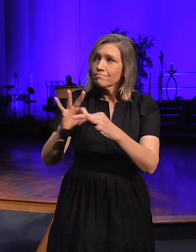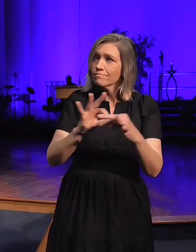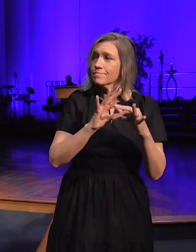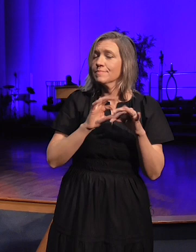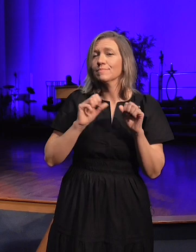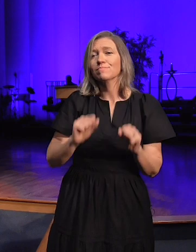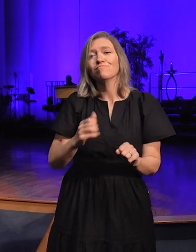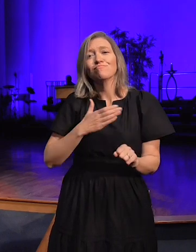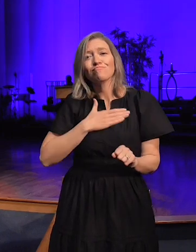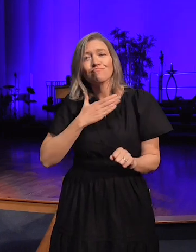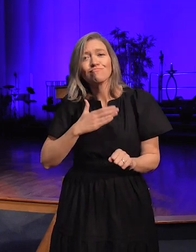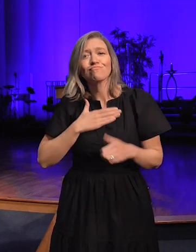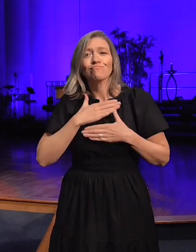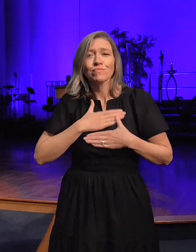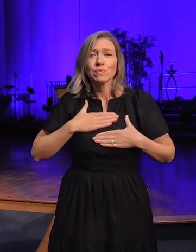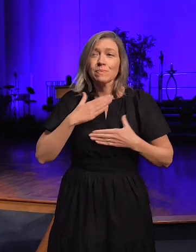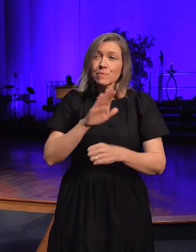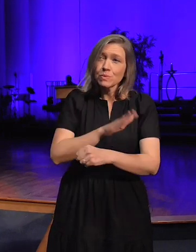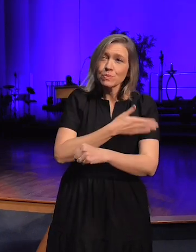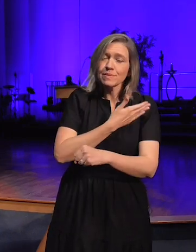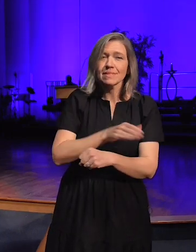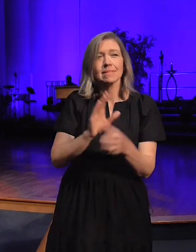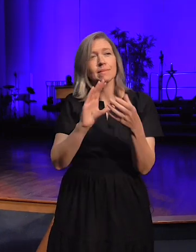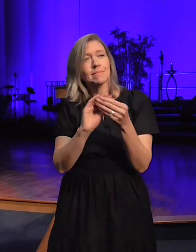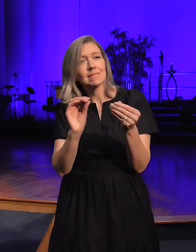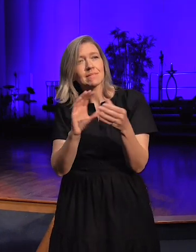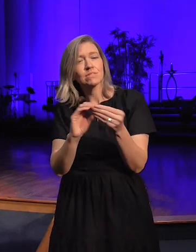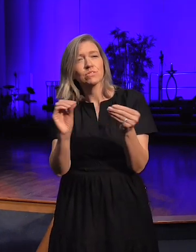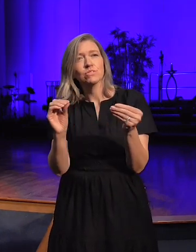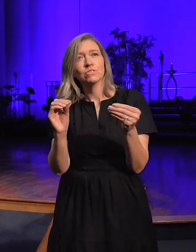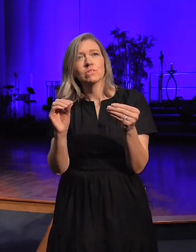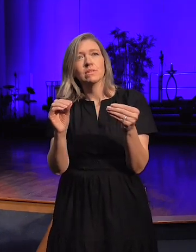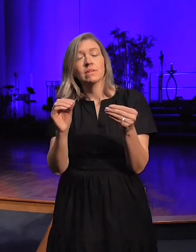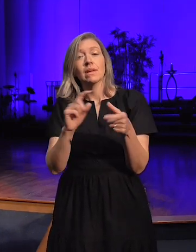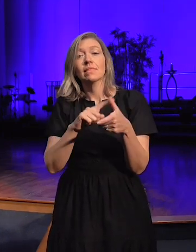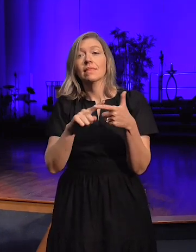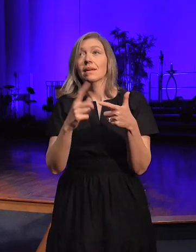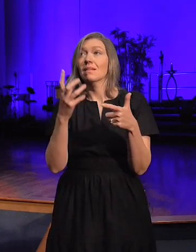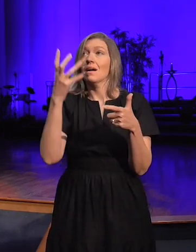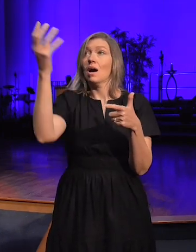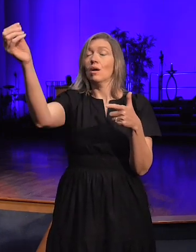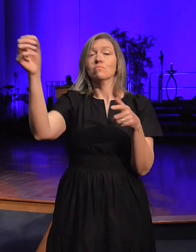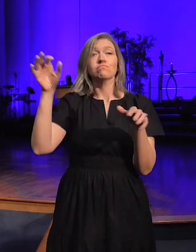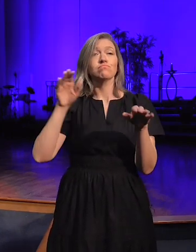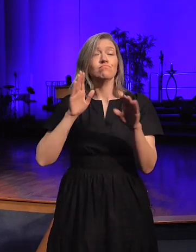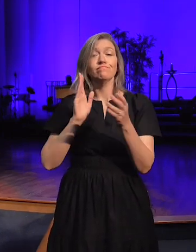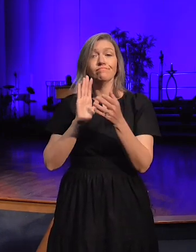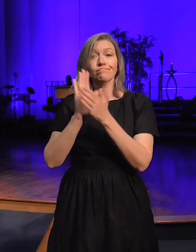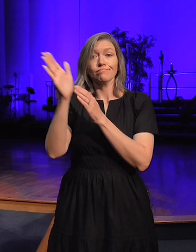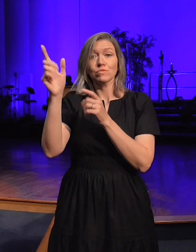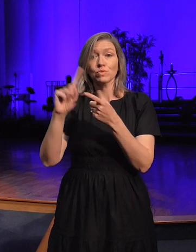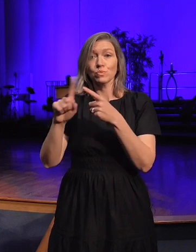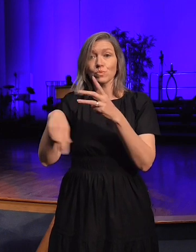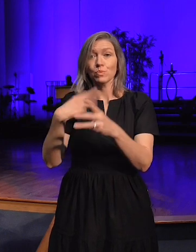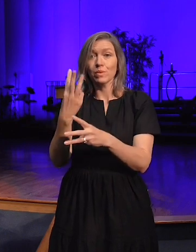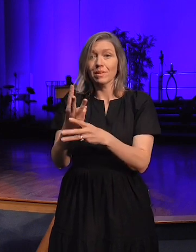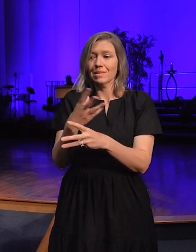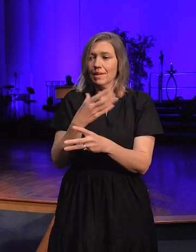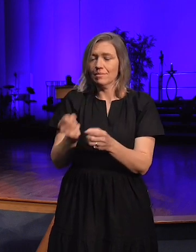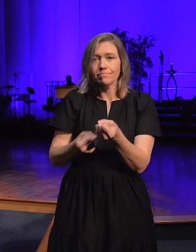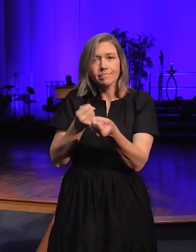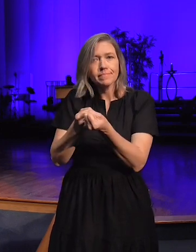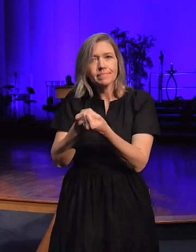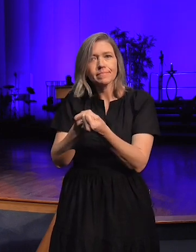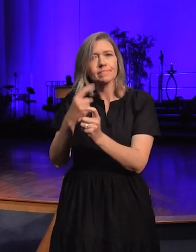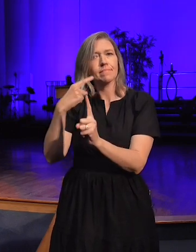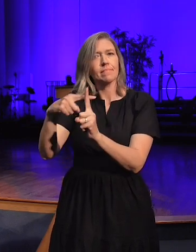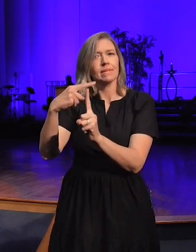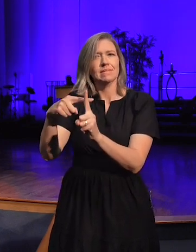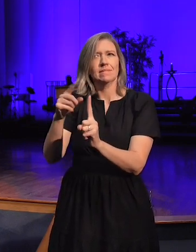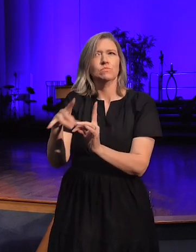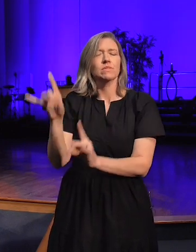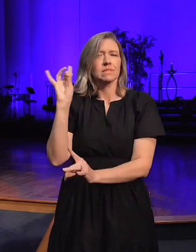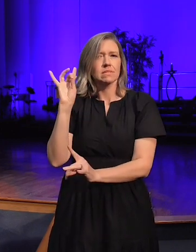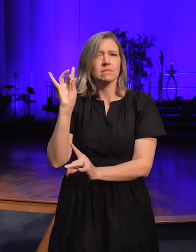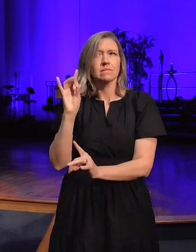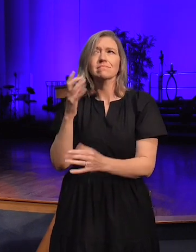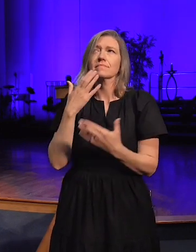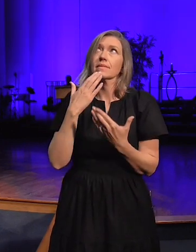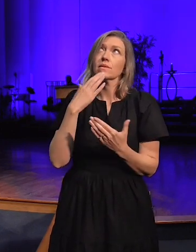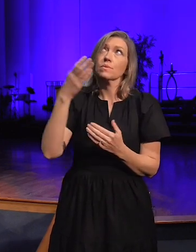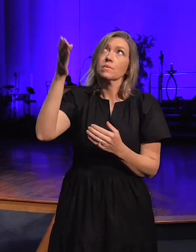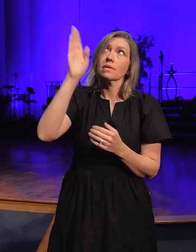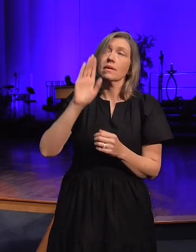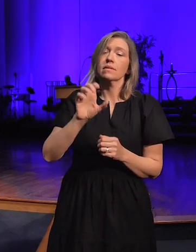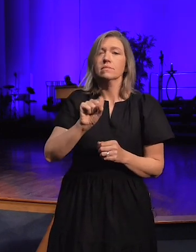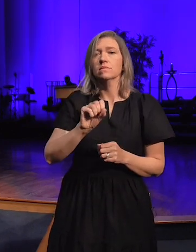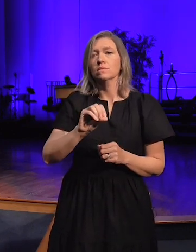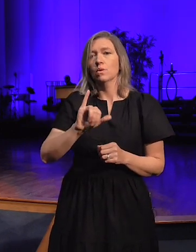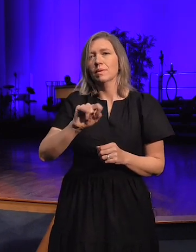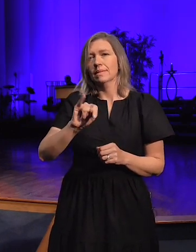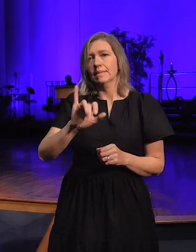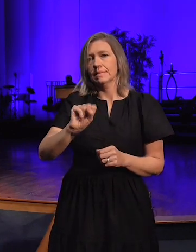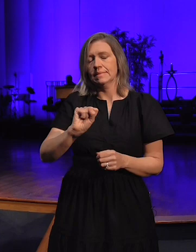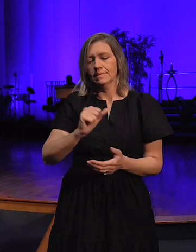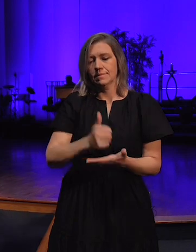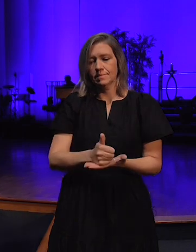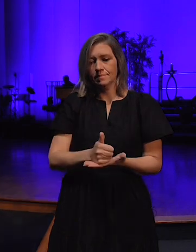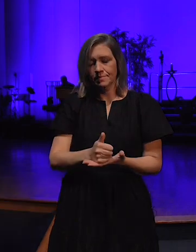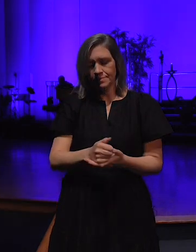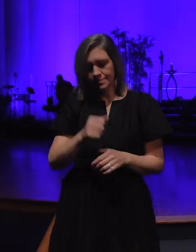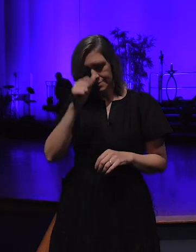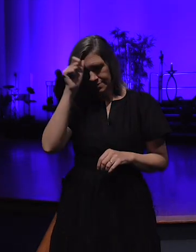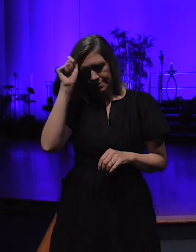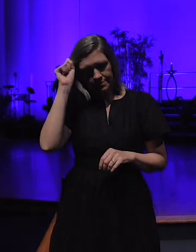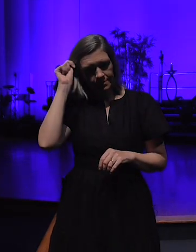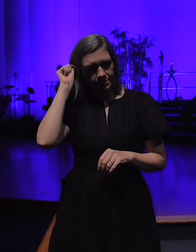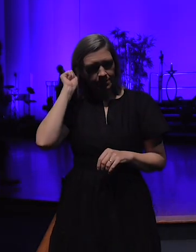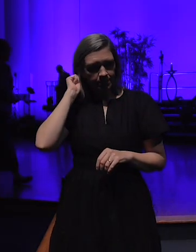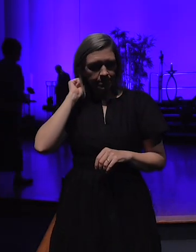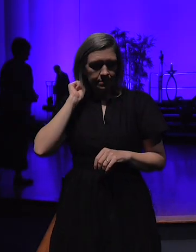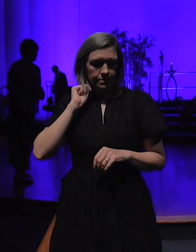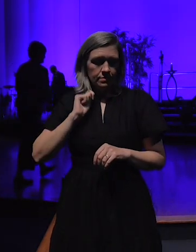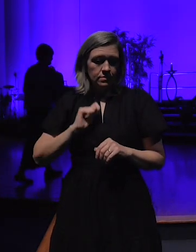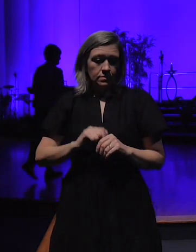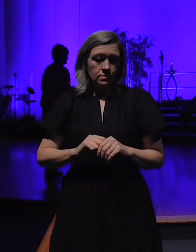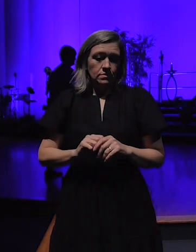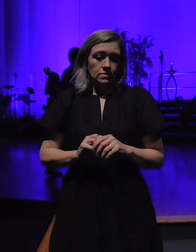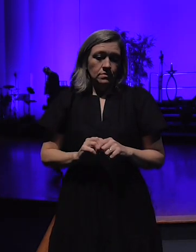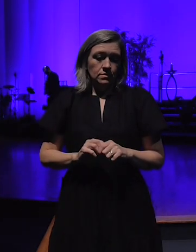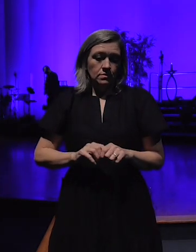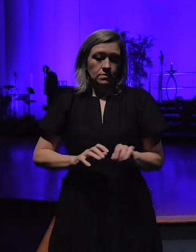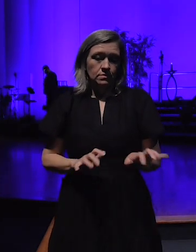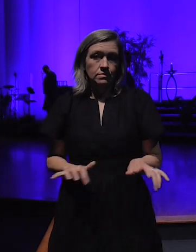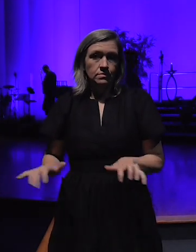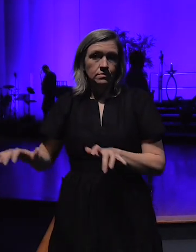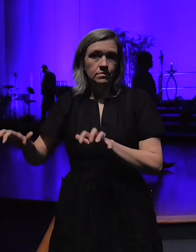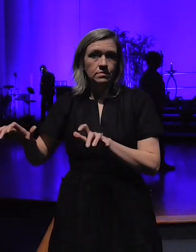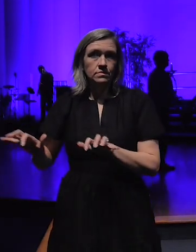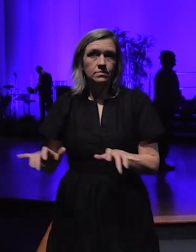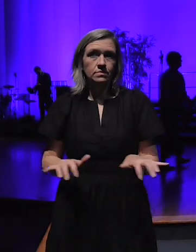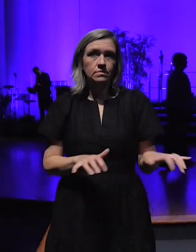mensaje y luego salir al mundo y ser una presencia beneficiosa. Gracias Dios, hay